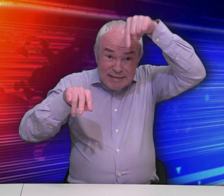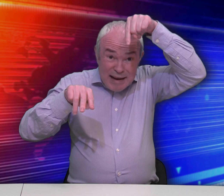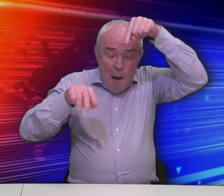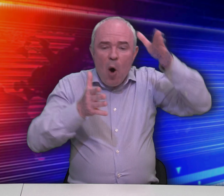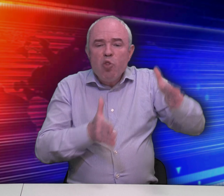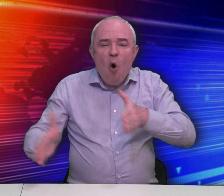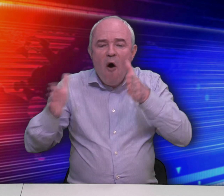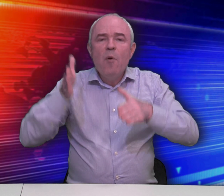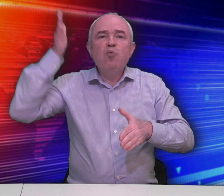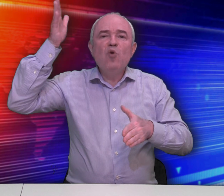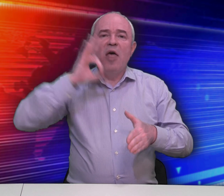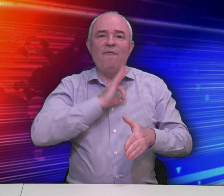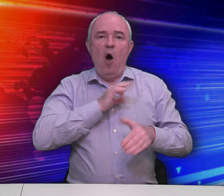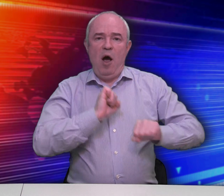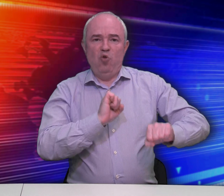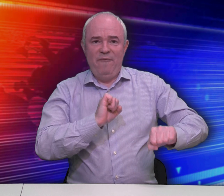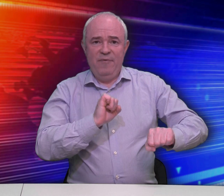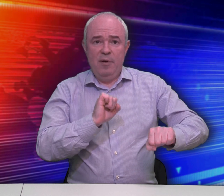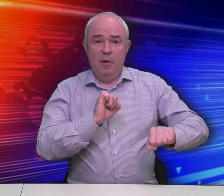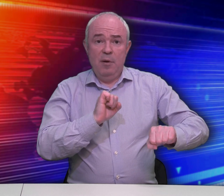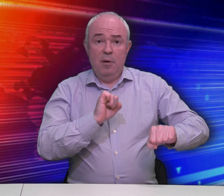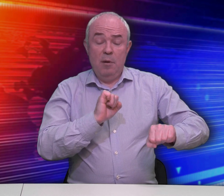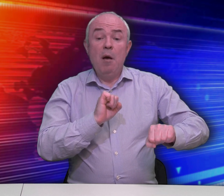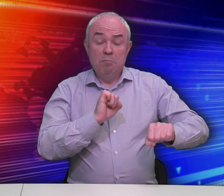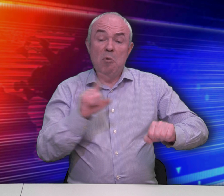одного из подразделений, где готовили будущих адвокатов.